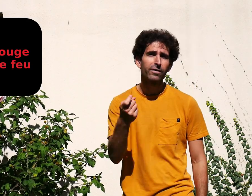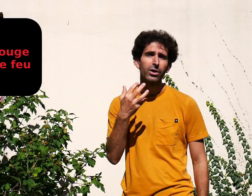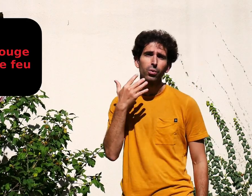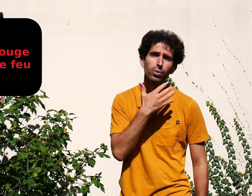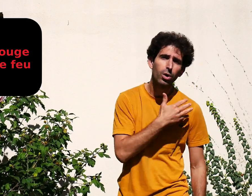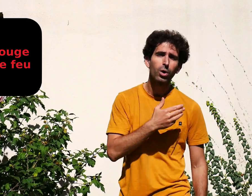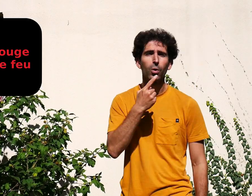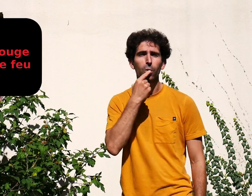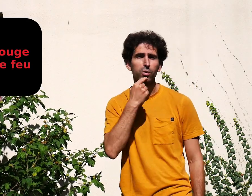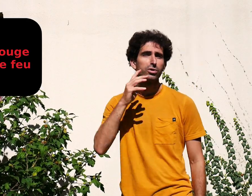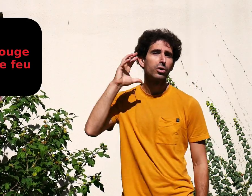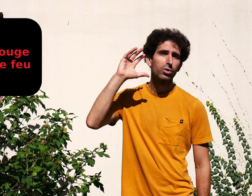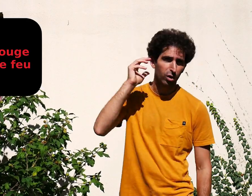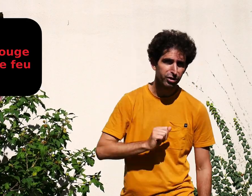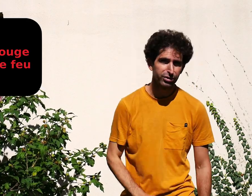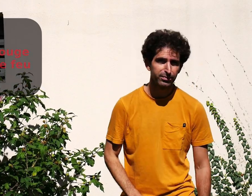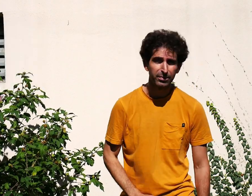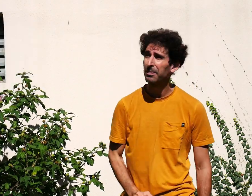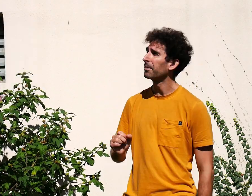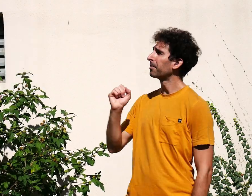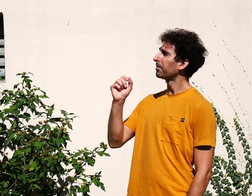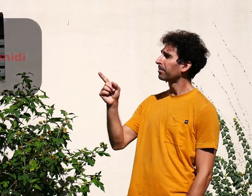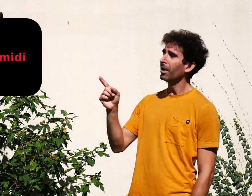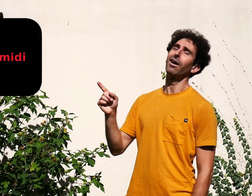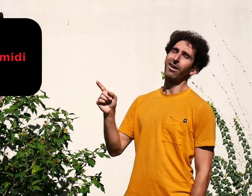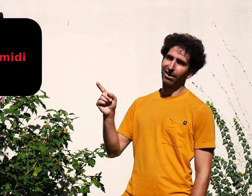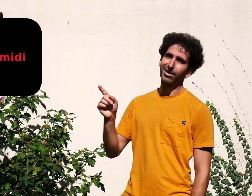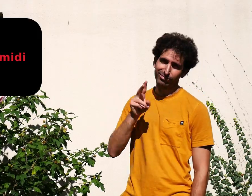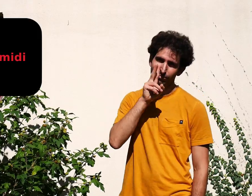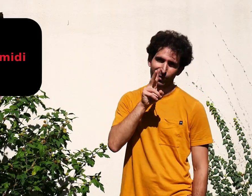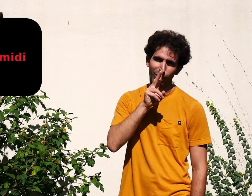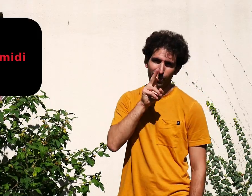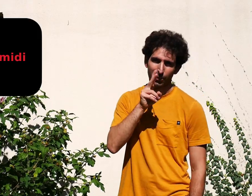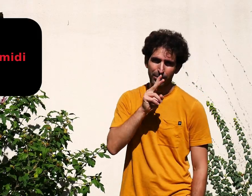Elles viennent de la couleur rouge-orange. Ce surnom est rigolo.